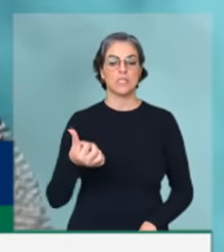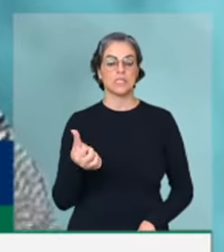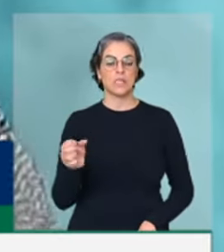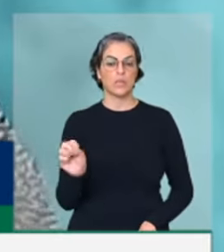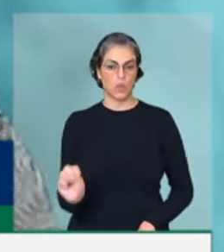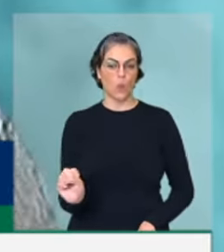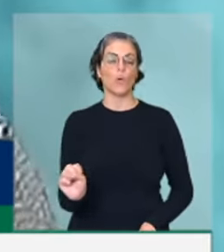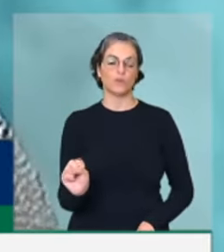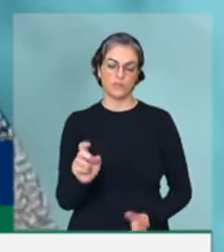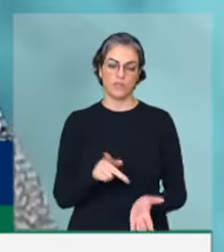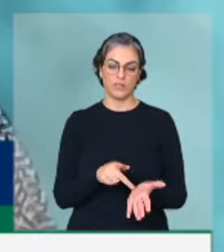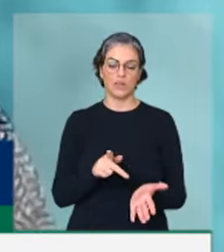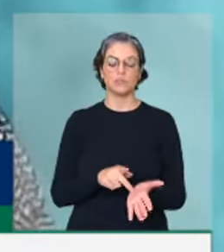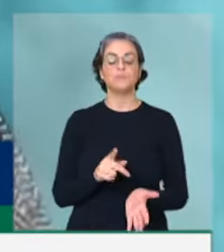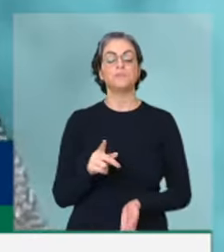PARTINDO PARA VIVER NO CAMPO, NA BAHIA EXATAMENTE DO SUL DA